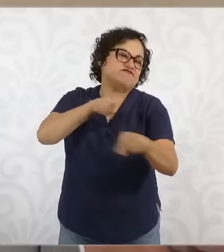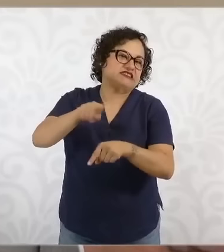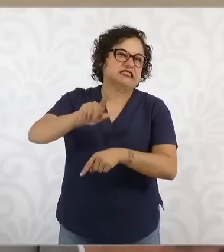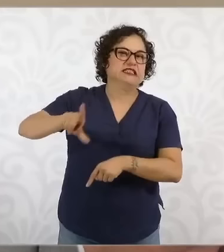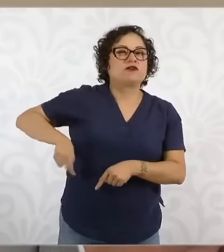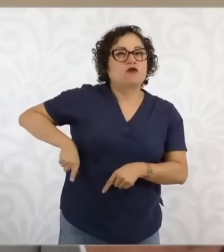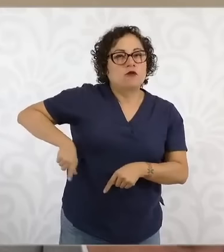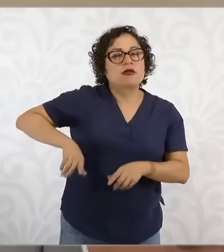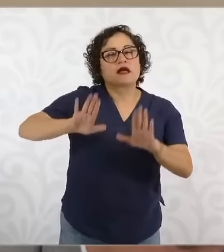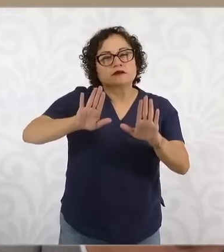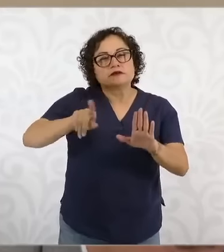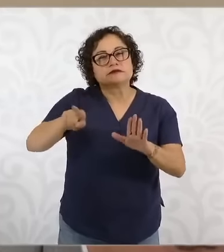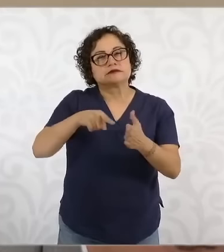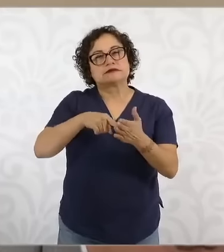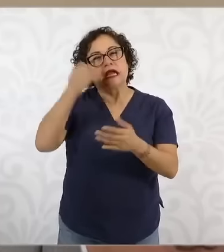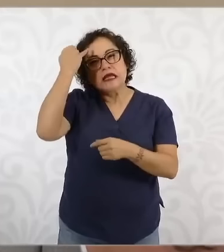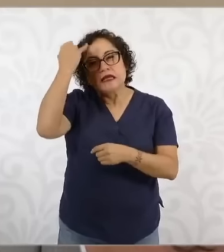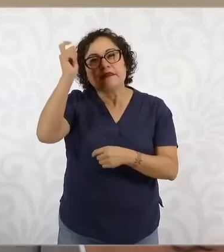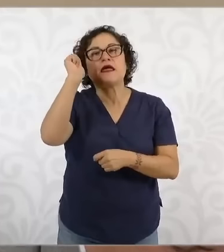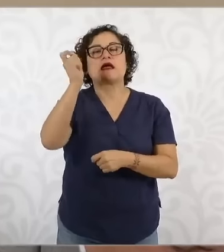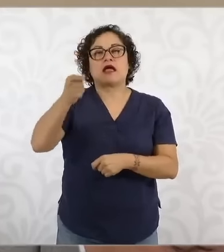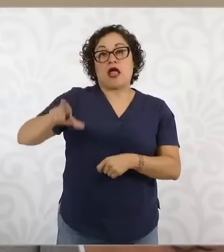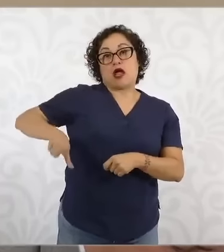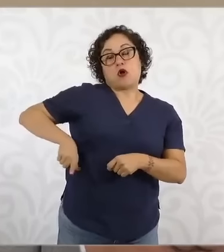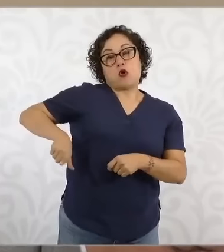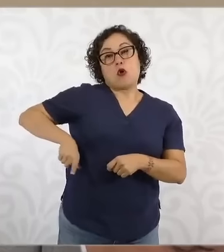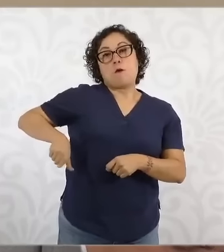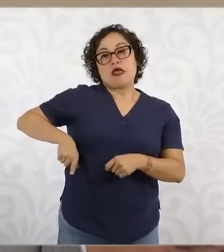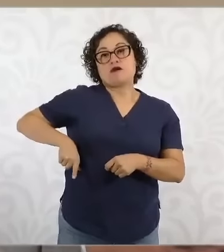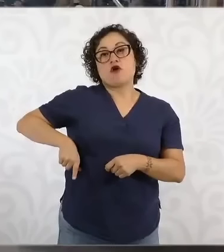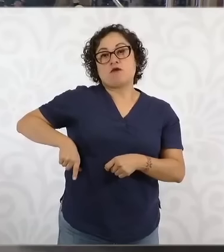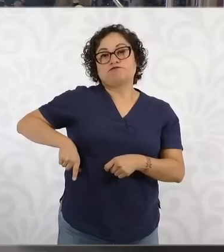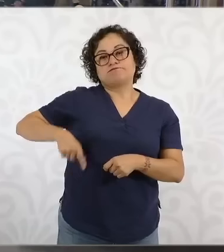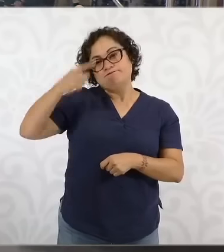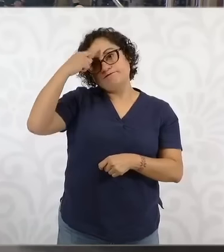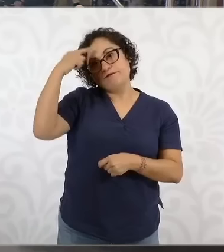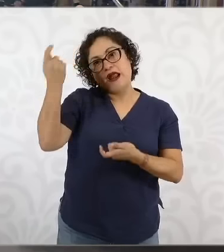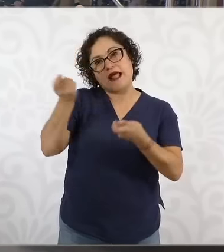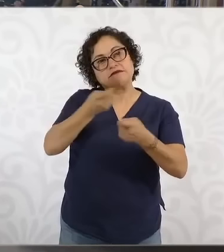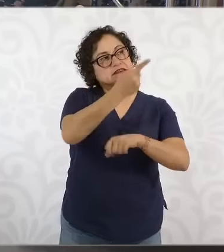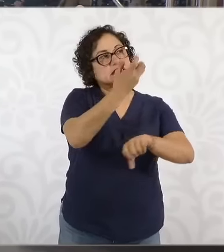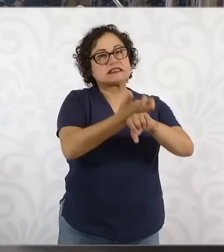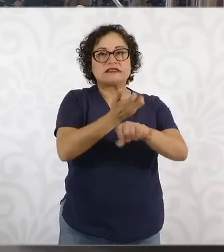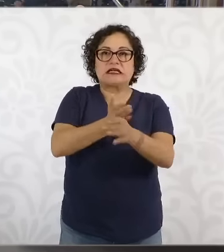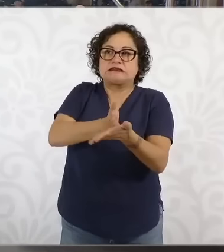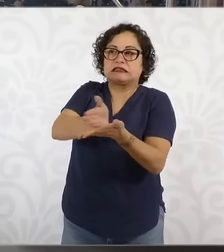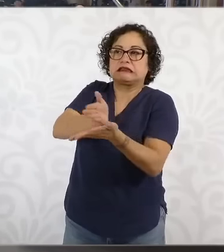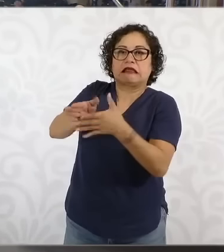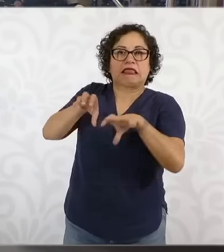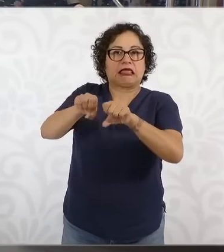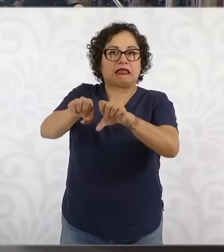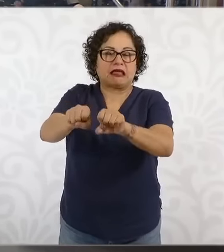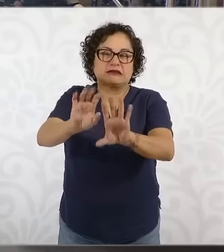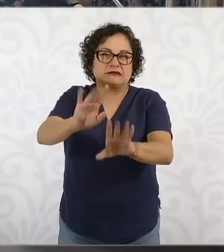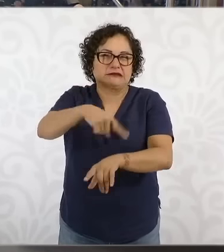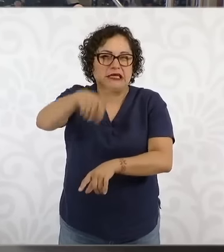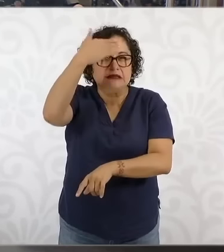a la ideología o a los objetivos imperialistas de Estados Unidos. Eh, en este eh bueno, eso